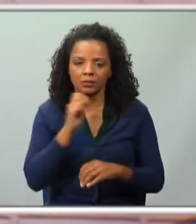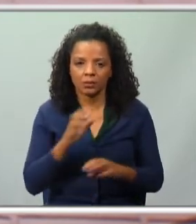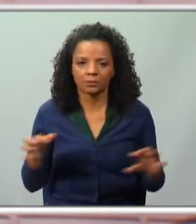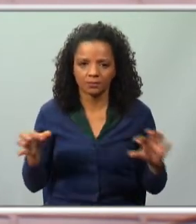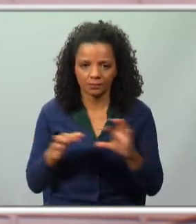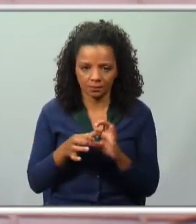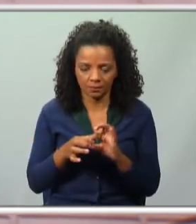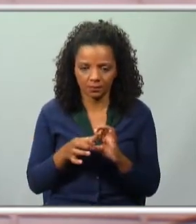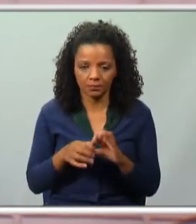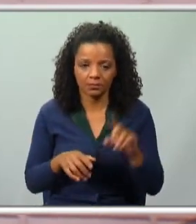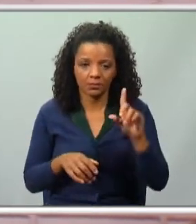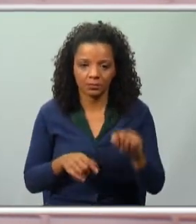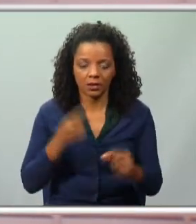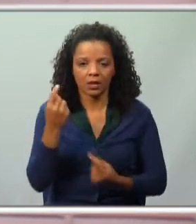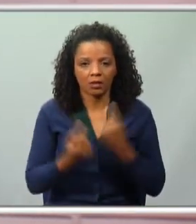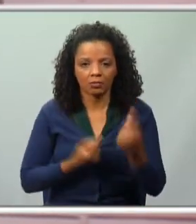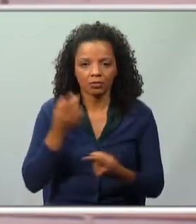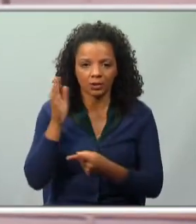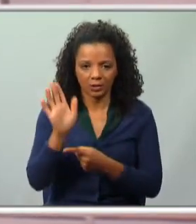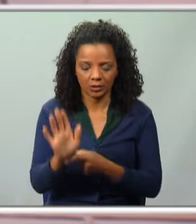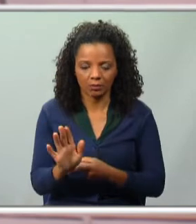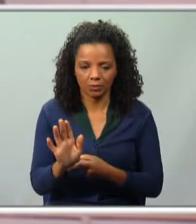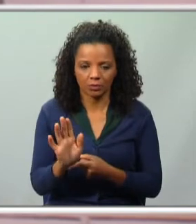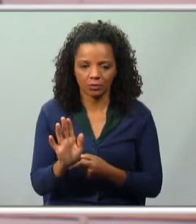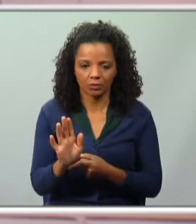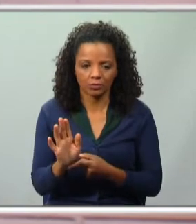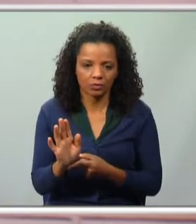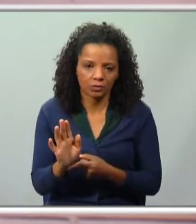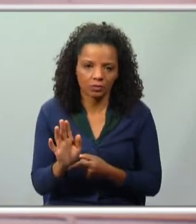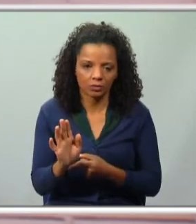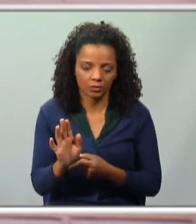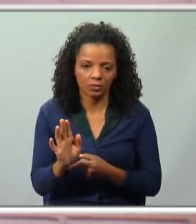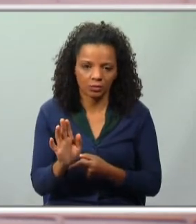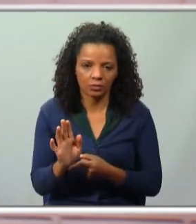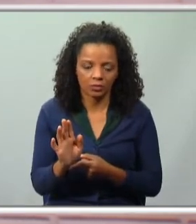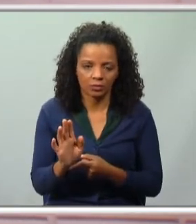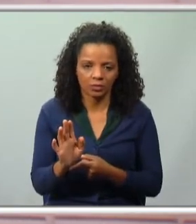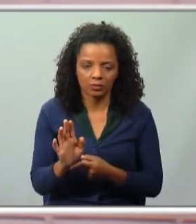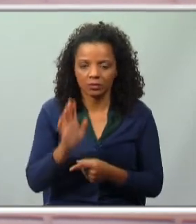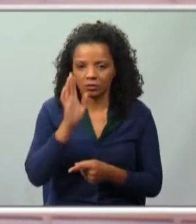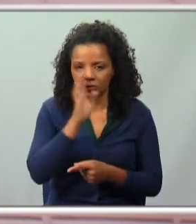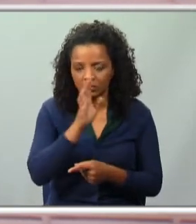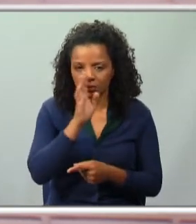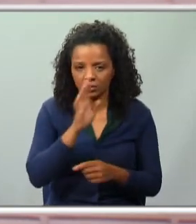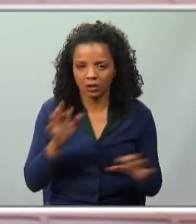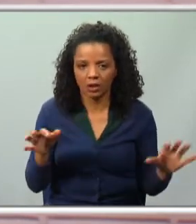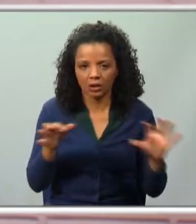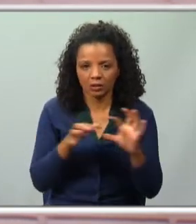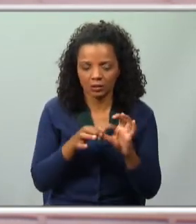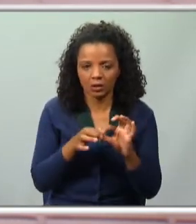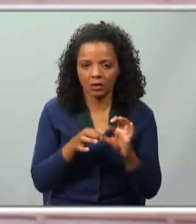e vamos ter o que alguns exemplos de que De quanto é a relação tem a ver com 我們會有一些例子關係有多大關係